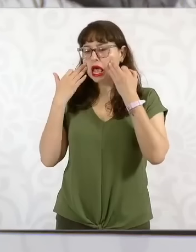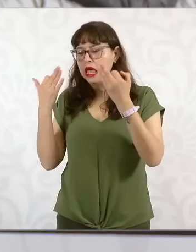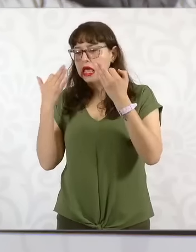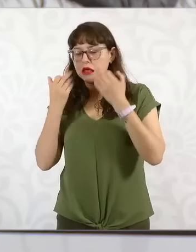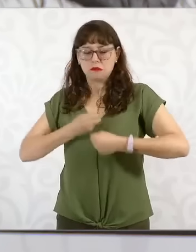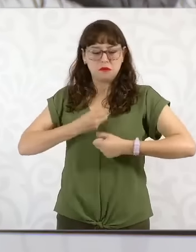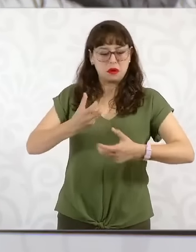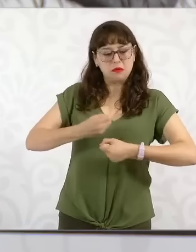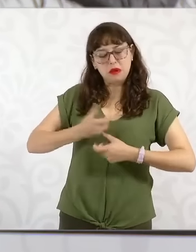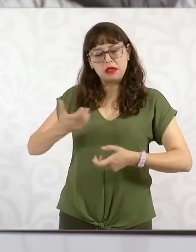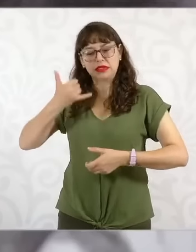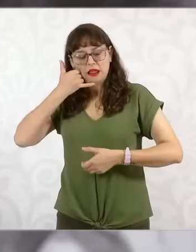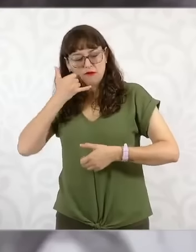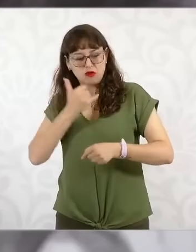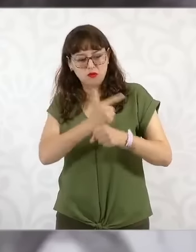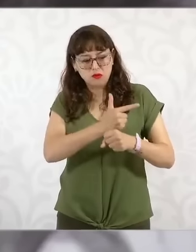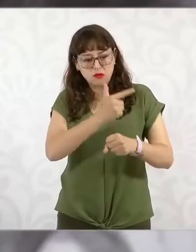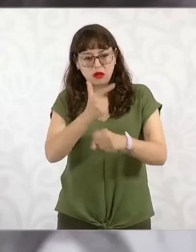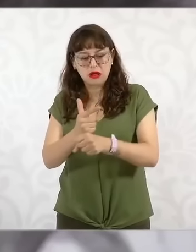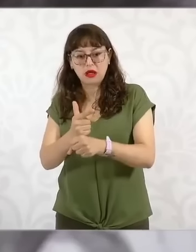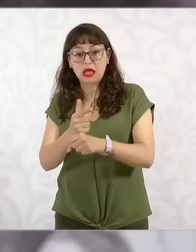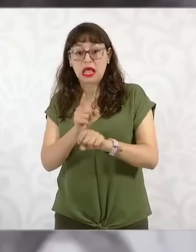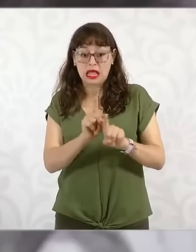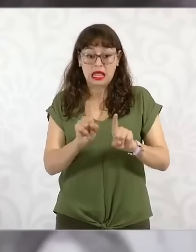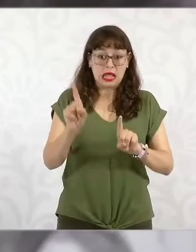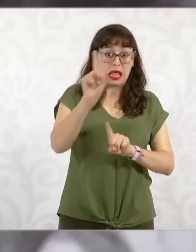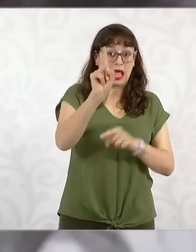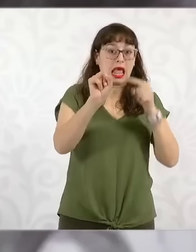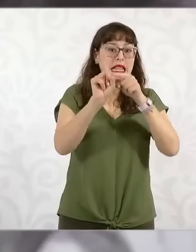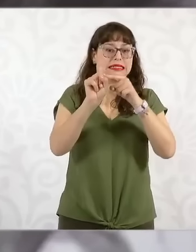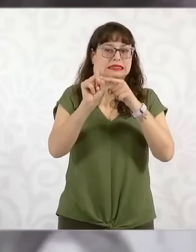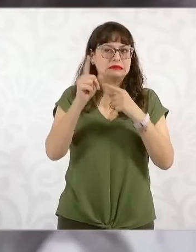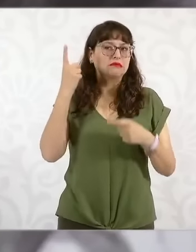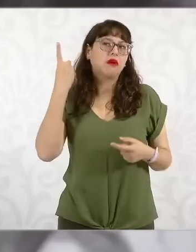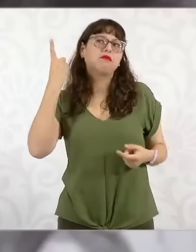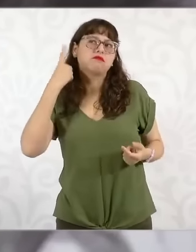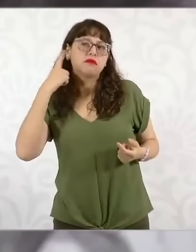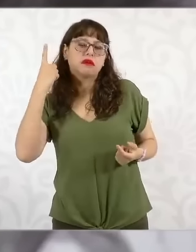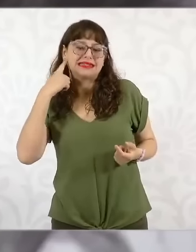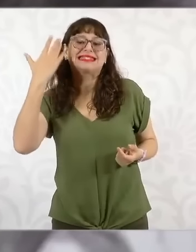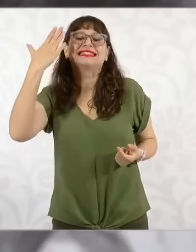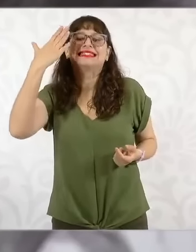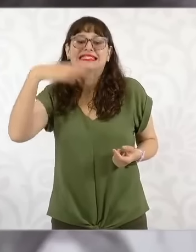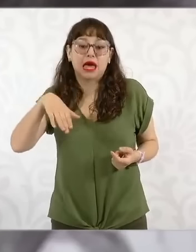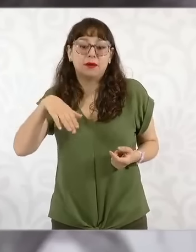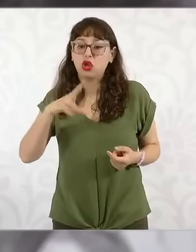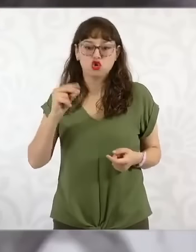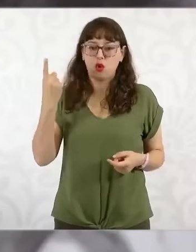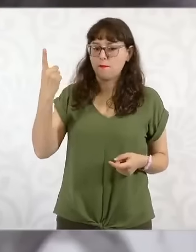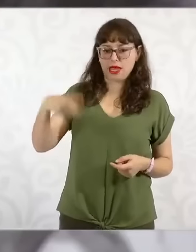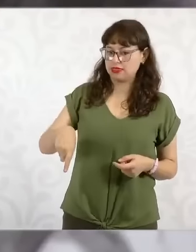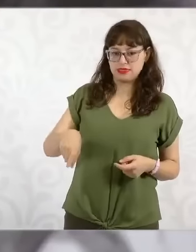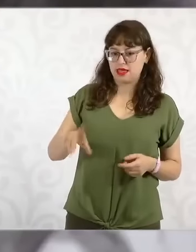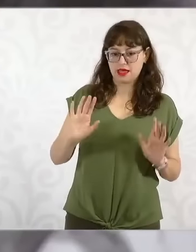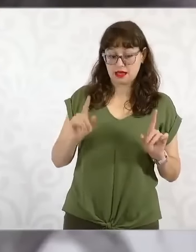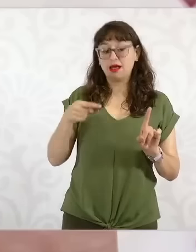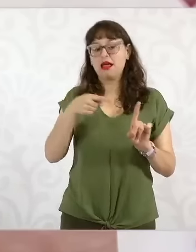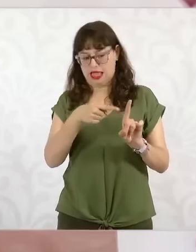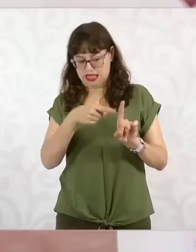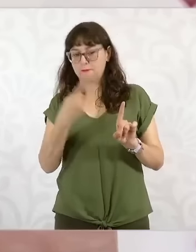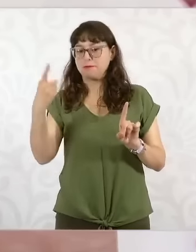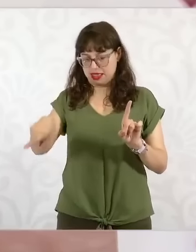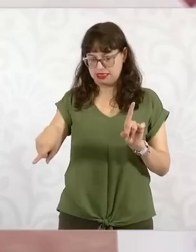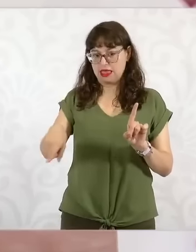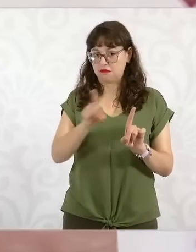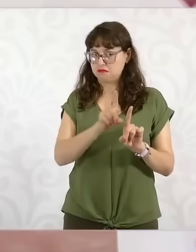juez es de que tenía conocimiento del homicidio, no de que lo ordenó. quien lo ordenó fue el R1 y